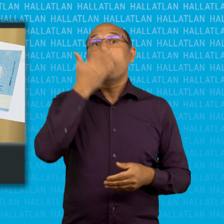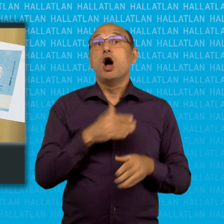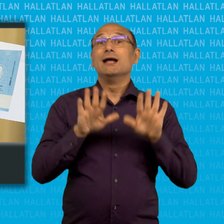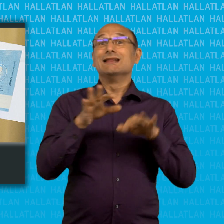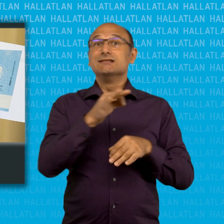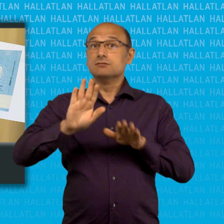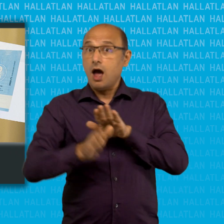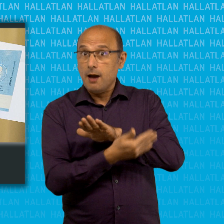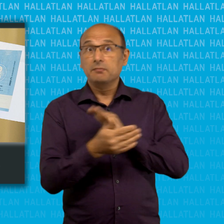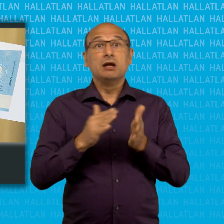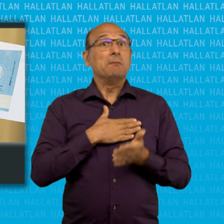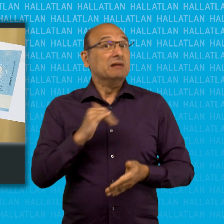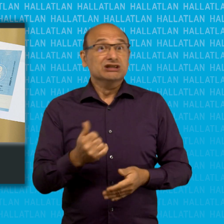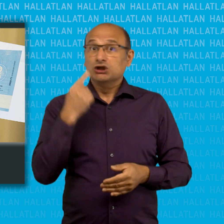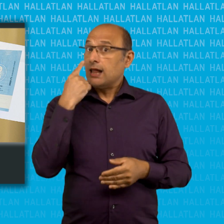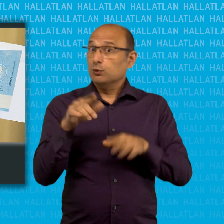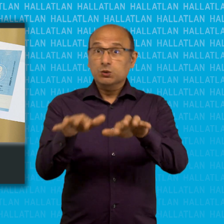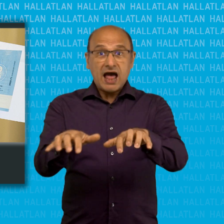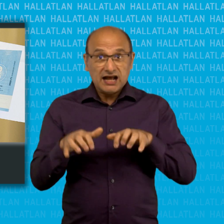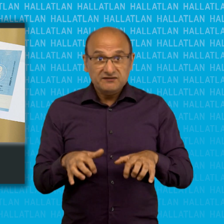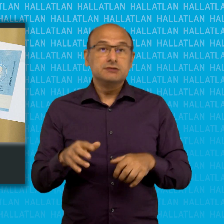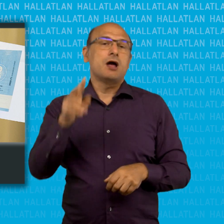ha még akkor sem mennek érte,